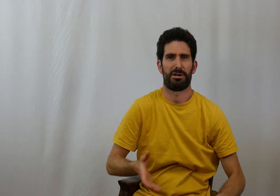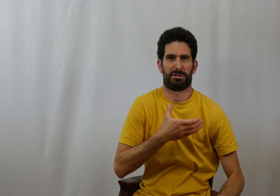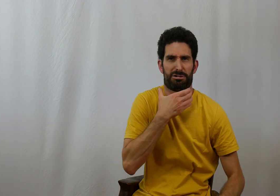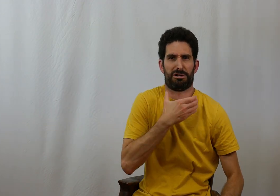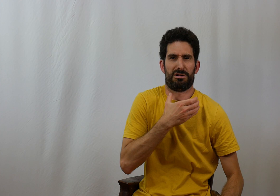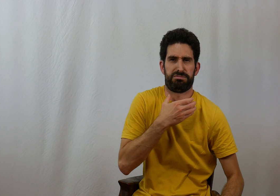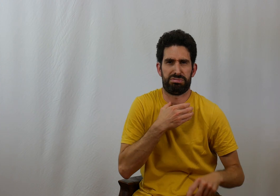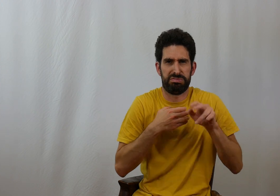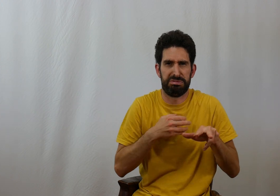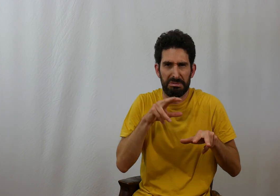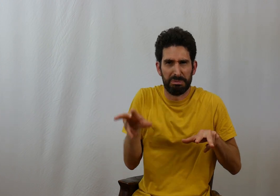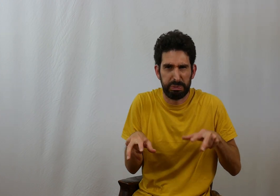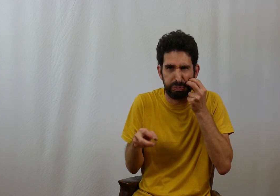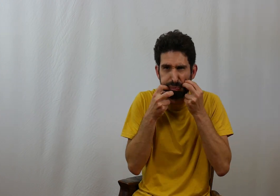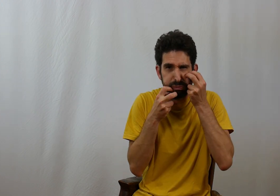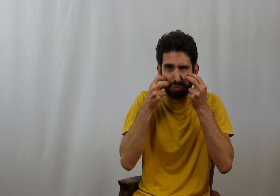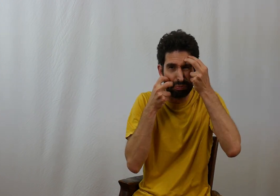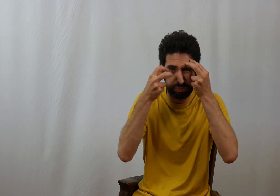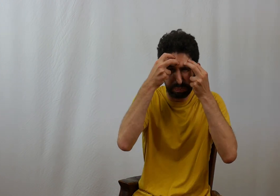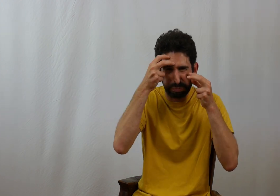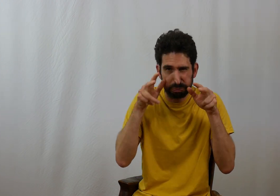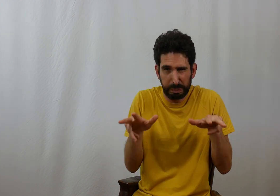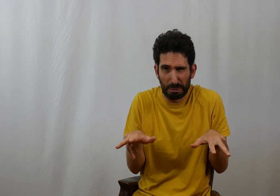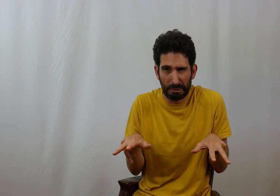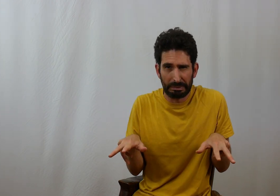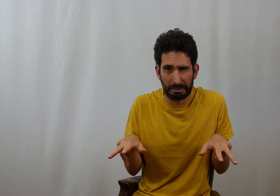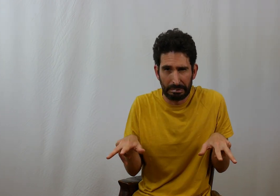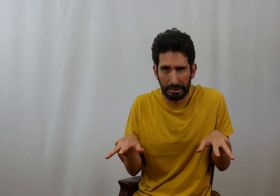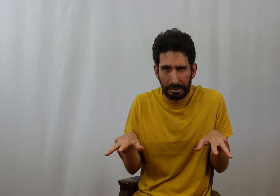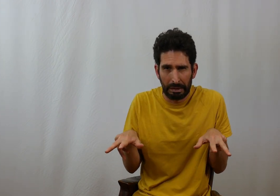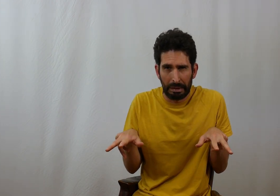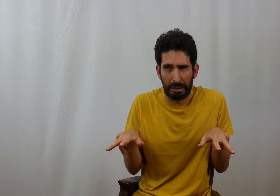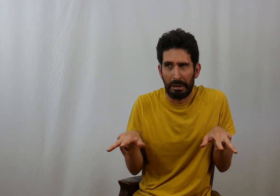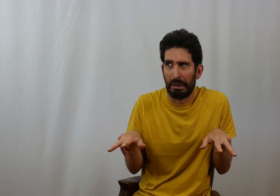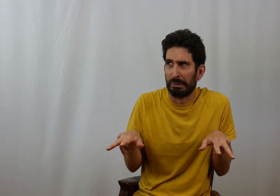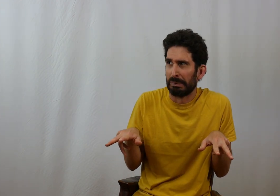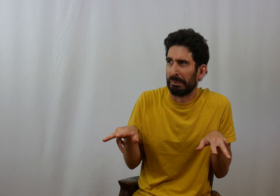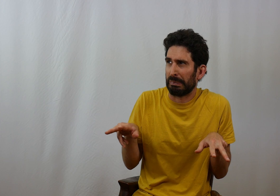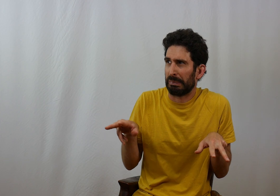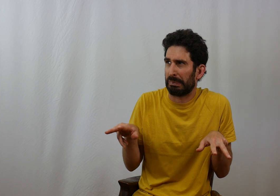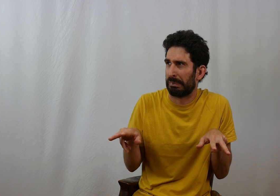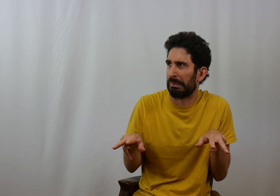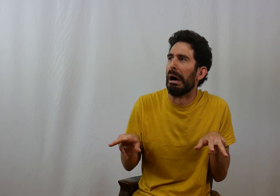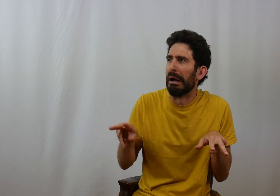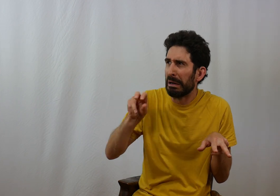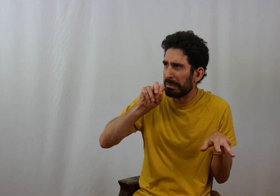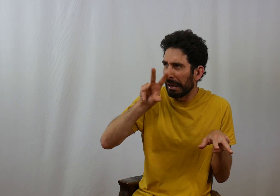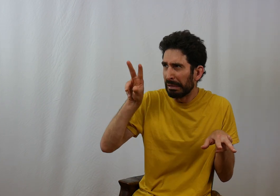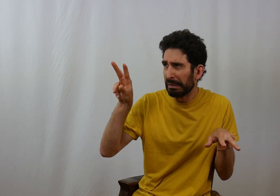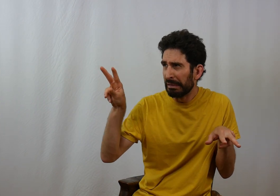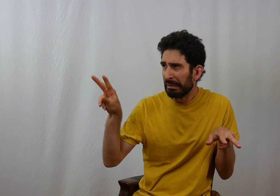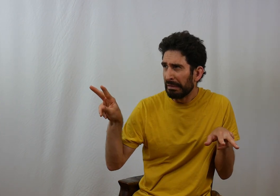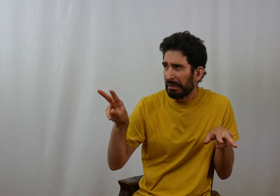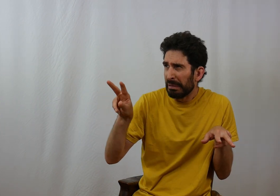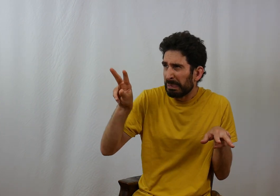Un crapaud couvert de pustules crache sur l'oiseau.